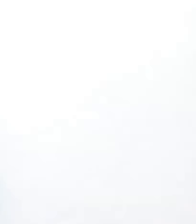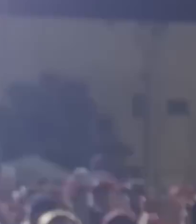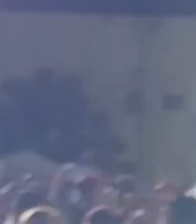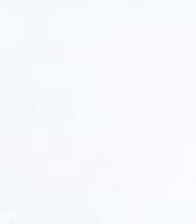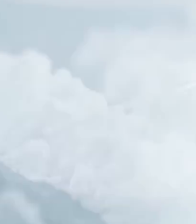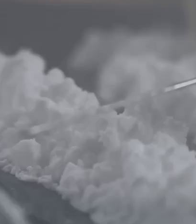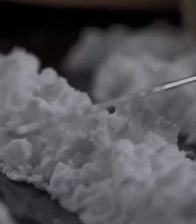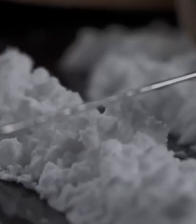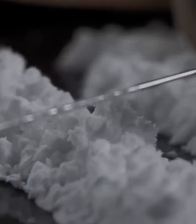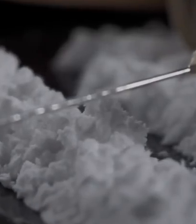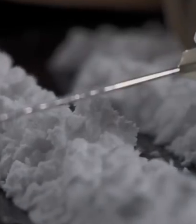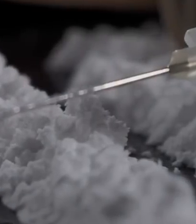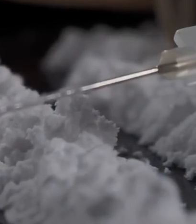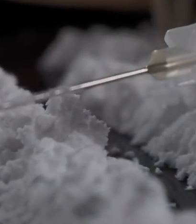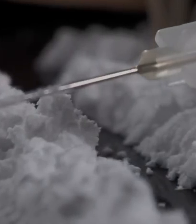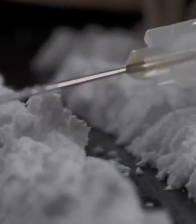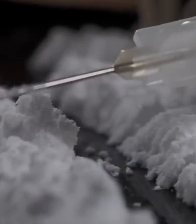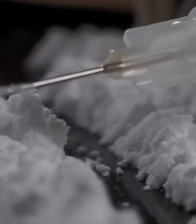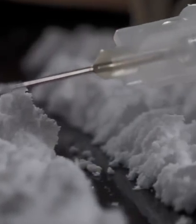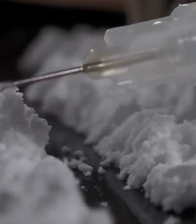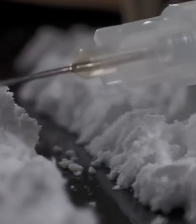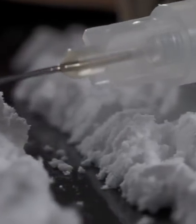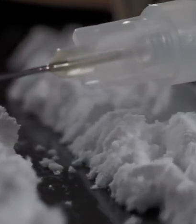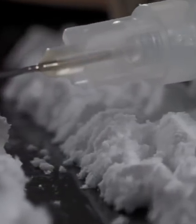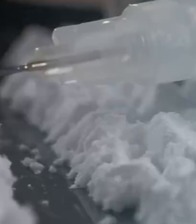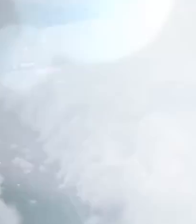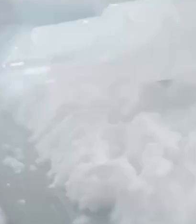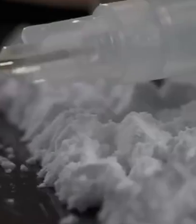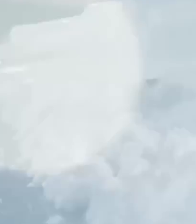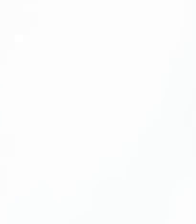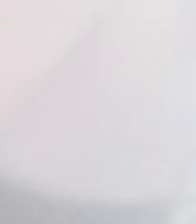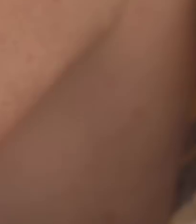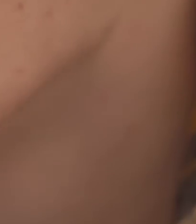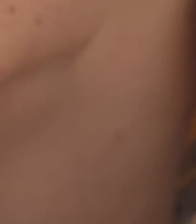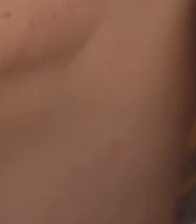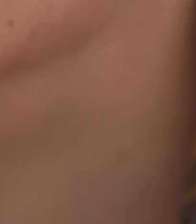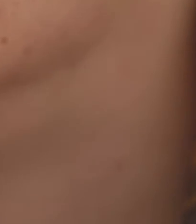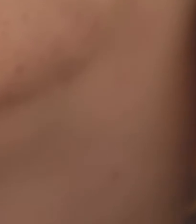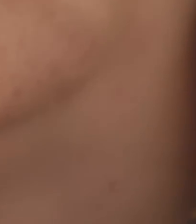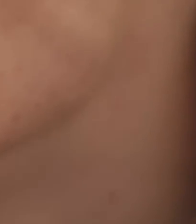medida en la lucha por doblegar el tráfico de fentanilo un opioide que ha hecho estragos en